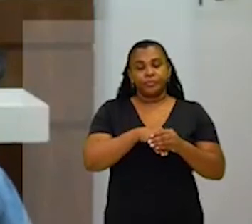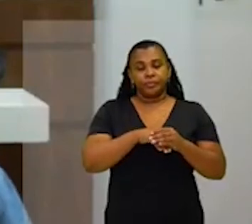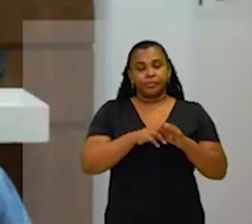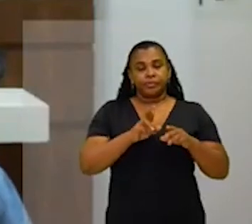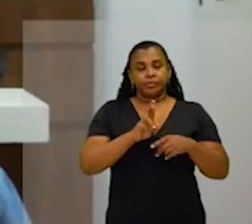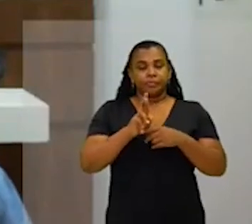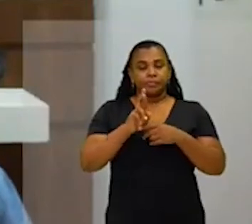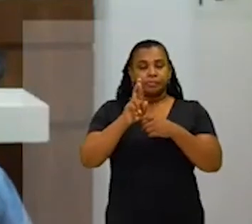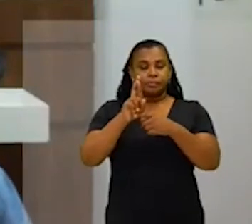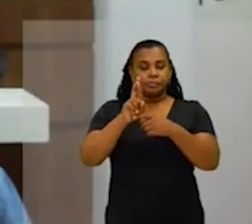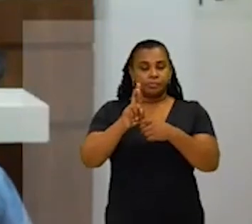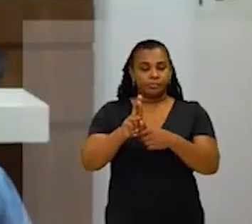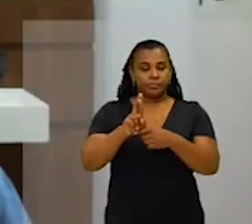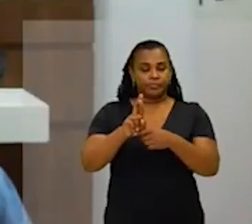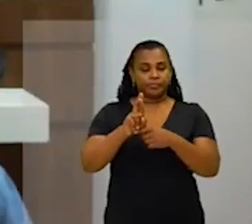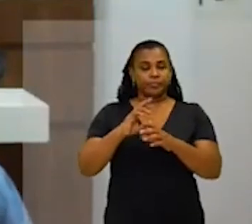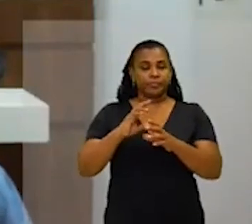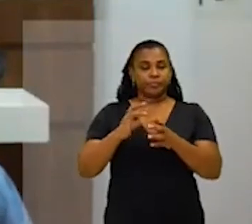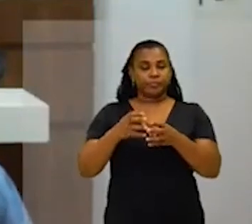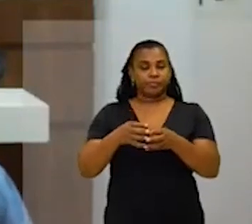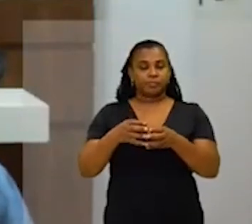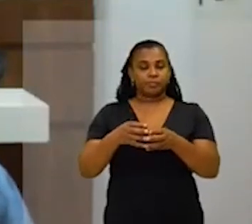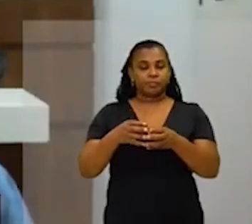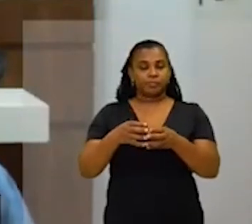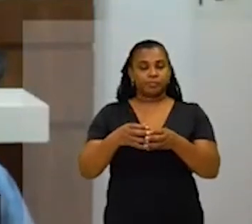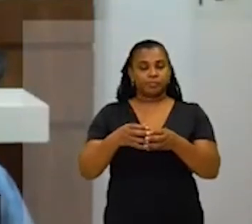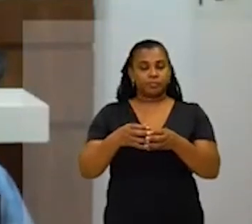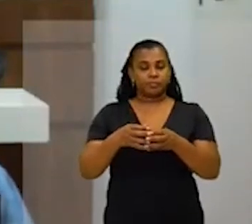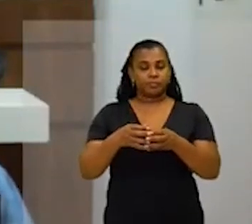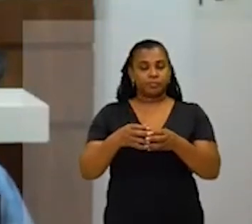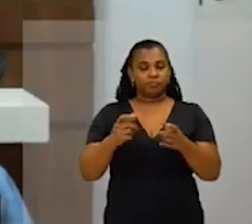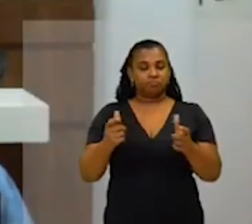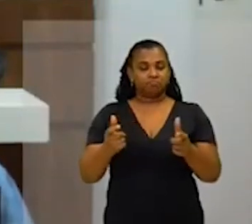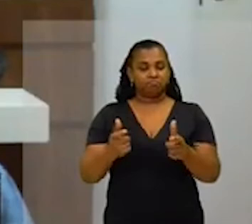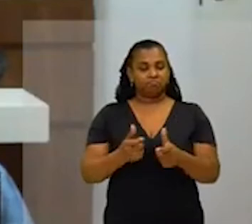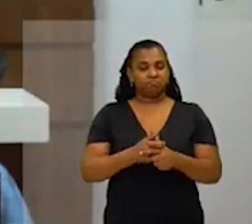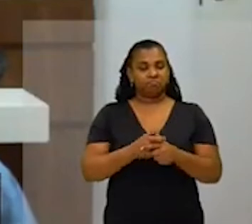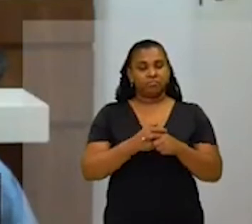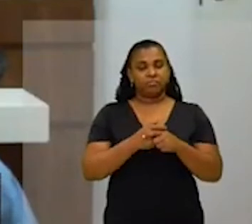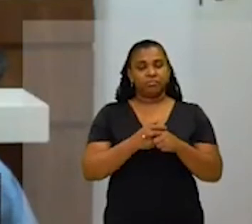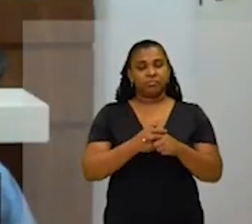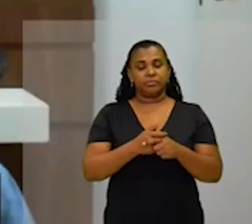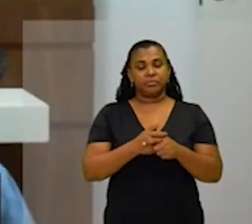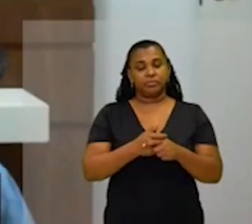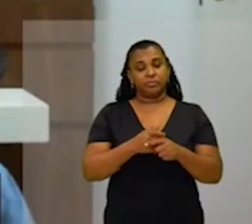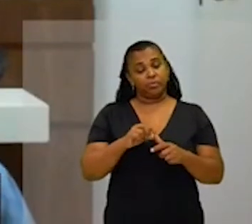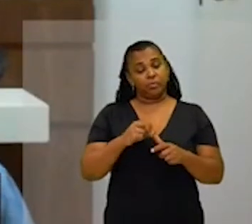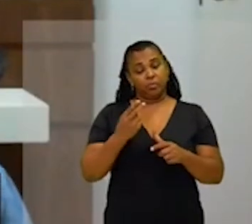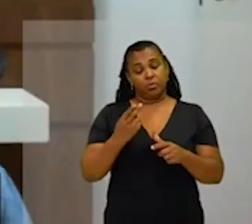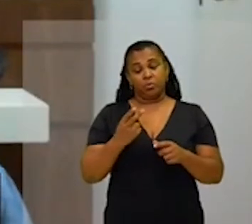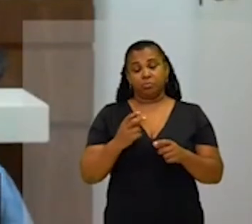de grupos longamente minorizados ou marginalizados pelo crítico brasileiro